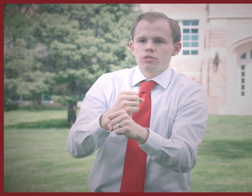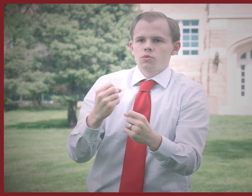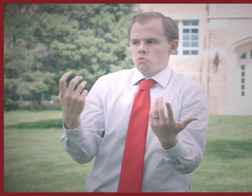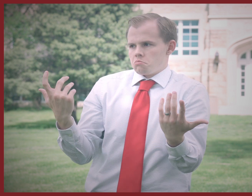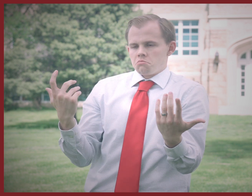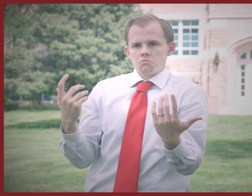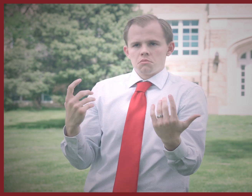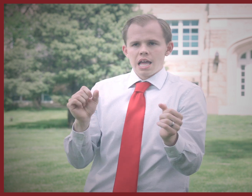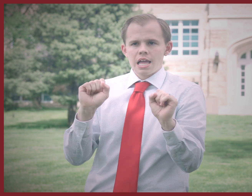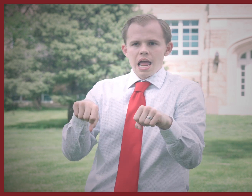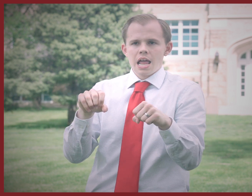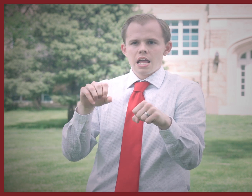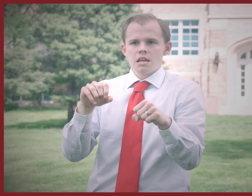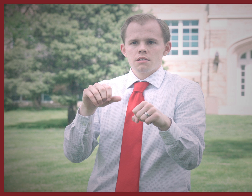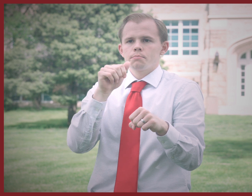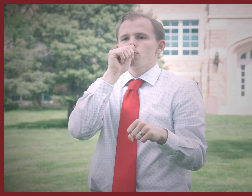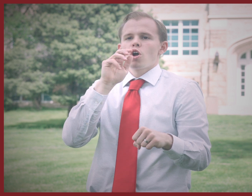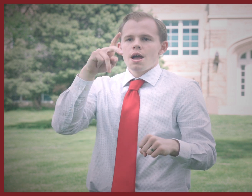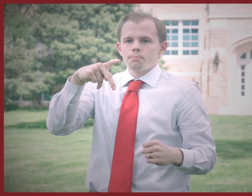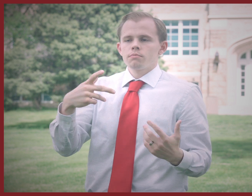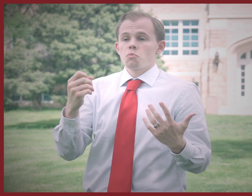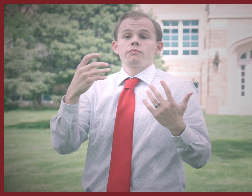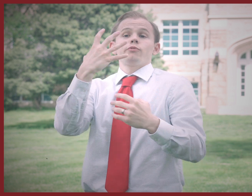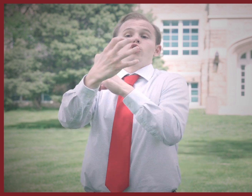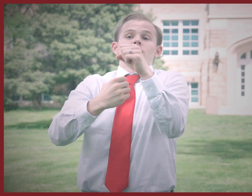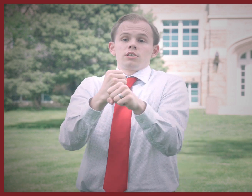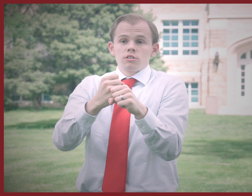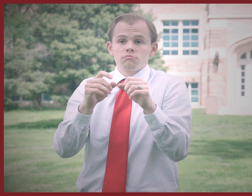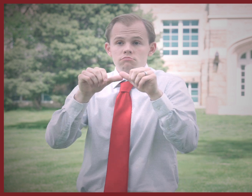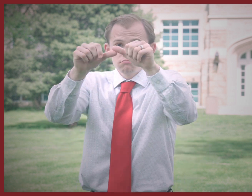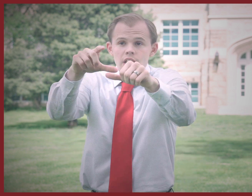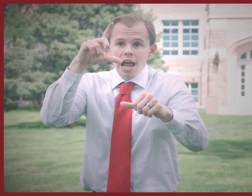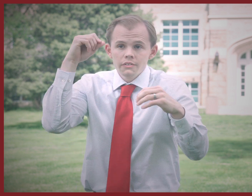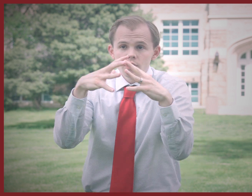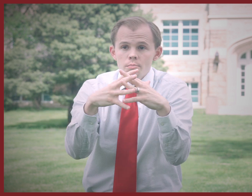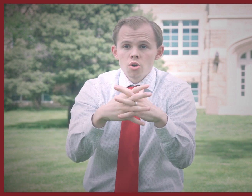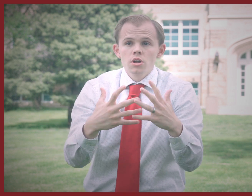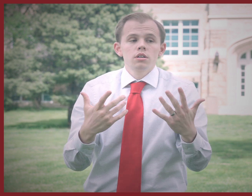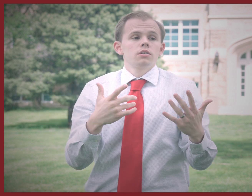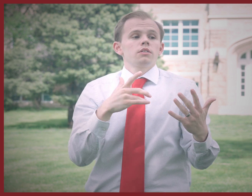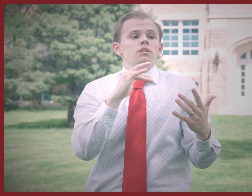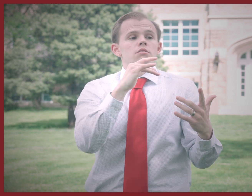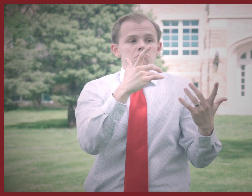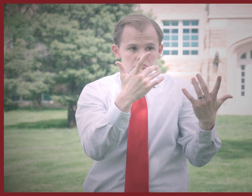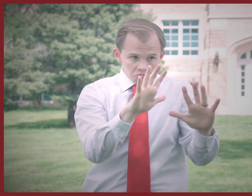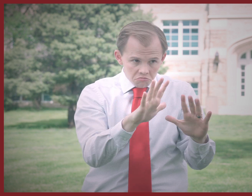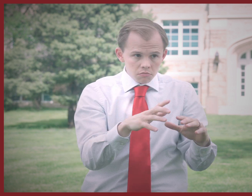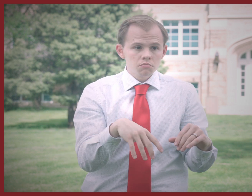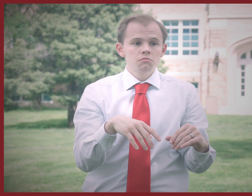entonces supe que podía soportarlo durante cuatro años de Fútbol Gallaudet.